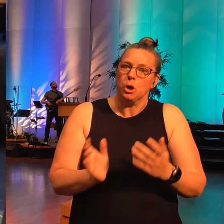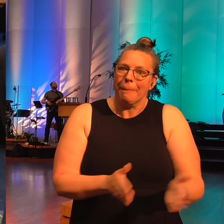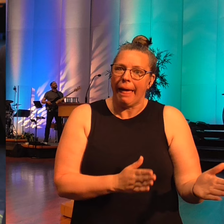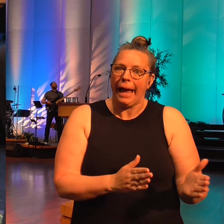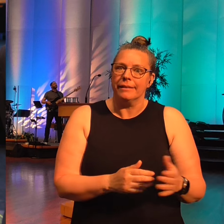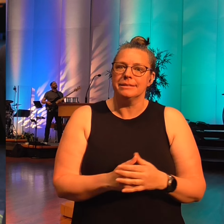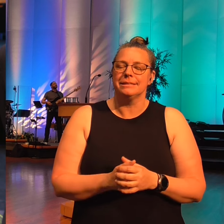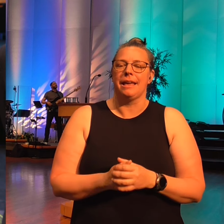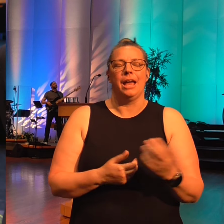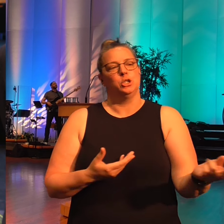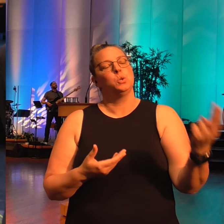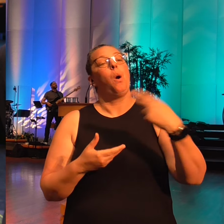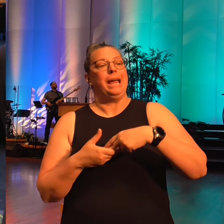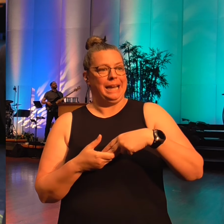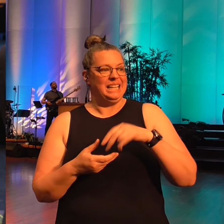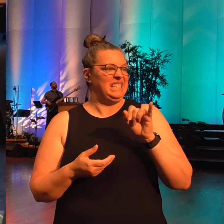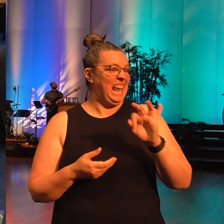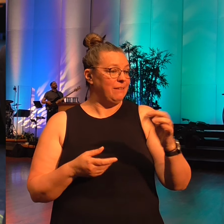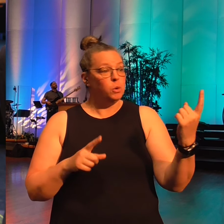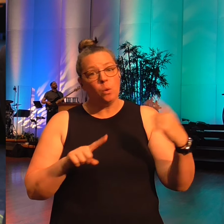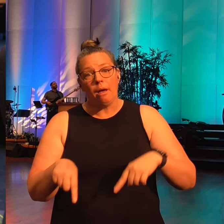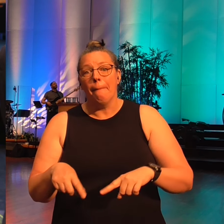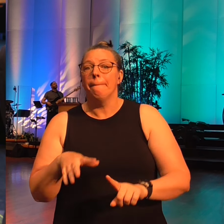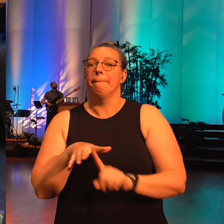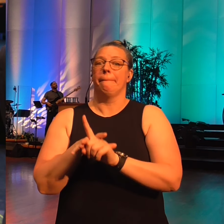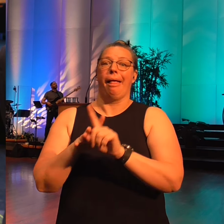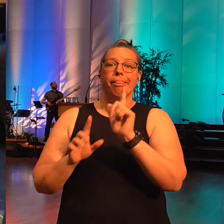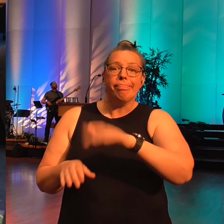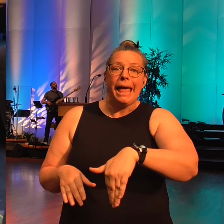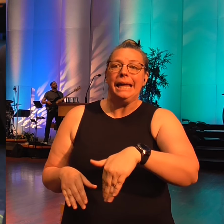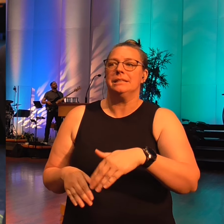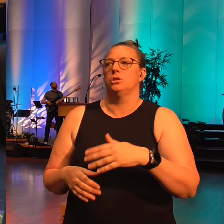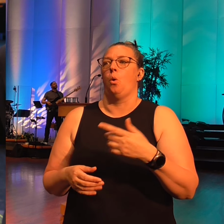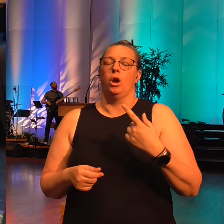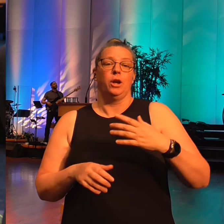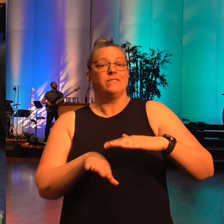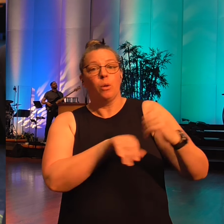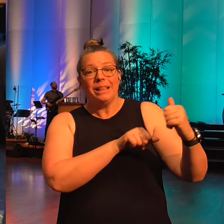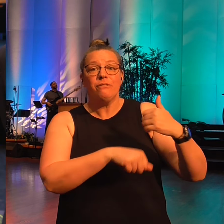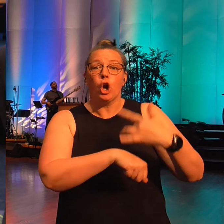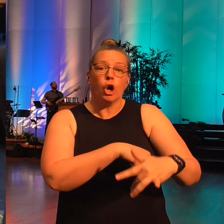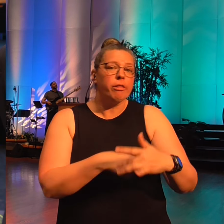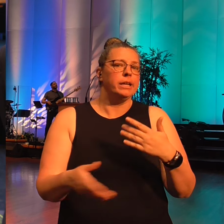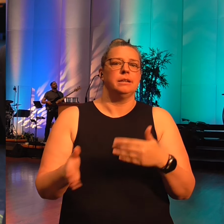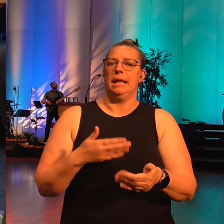y unirte a nosotros en esto. Incluso si llegas tarde, si necesitas irte temprano, me encantaría que te unieras a